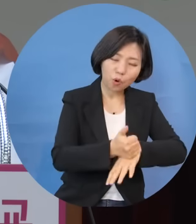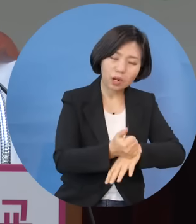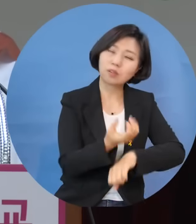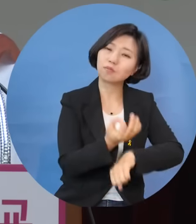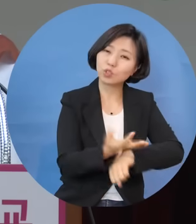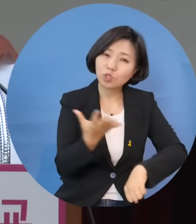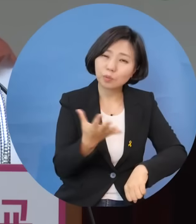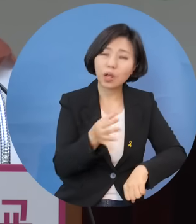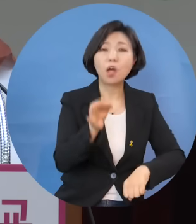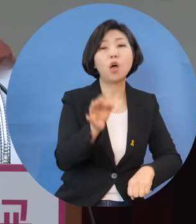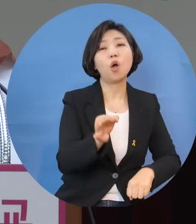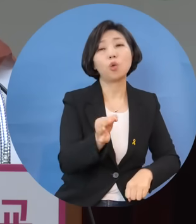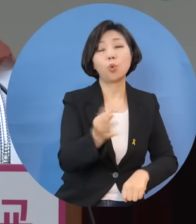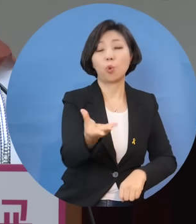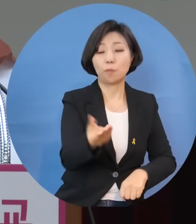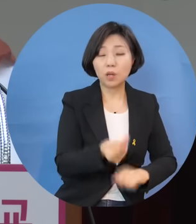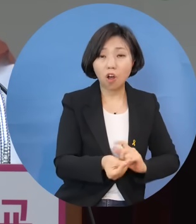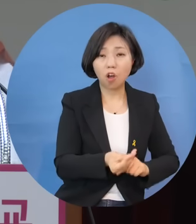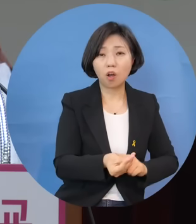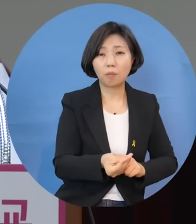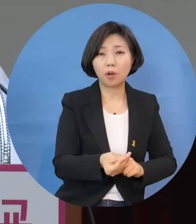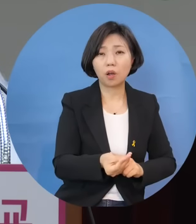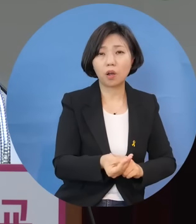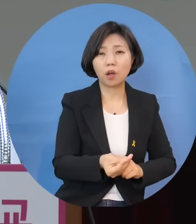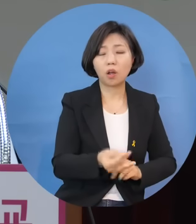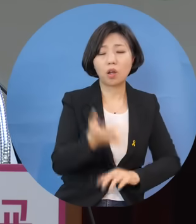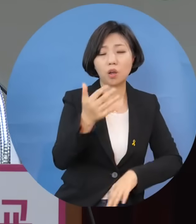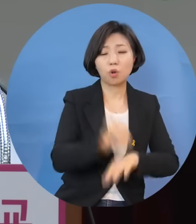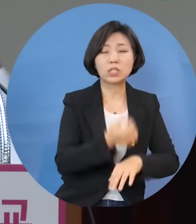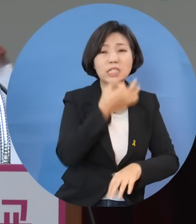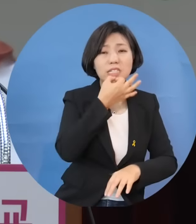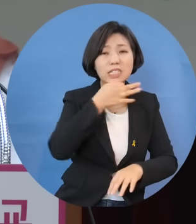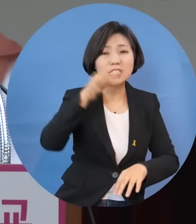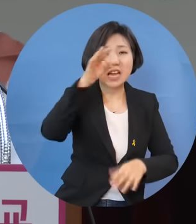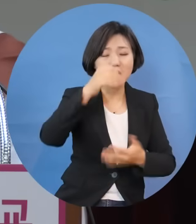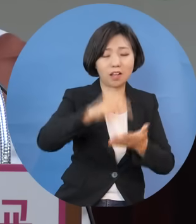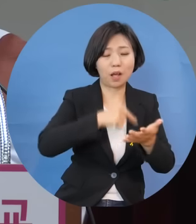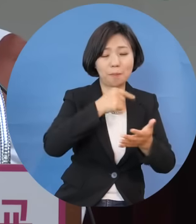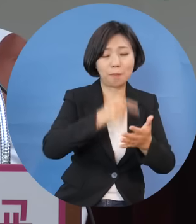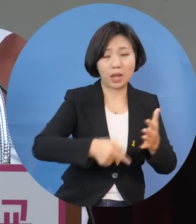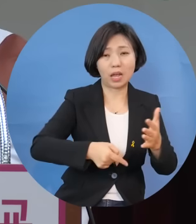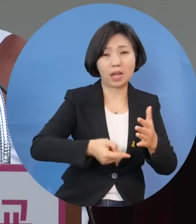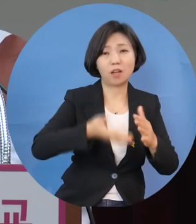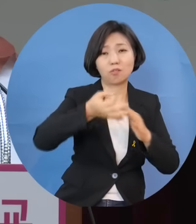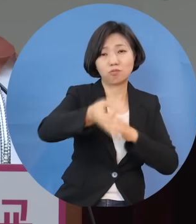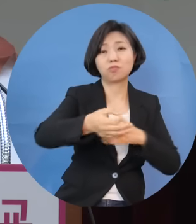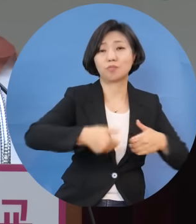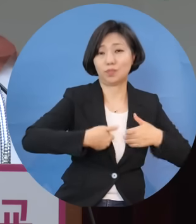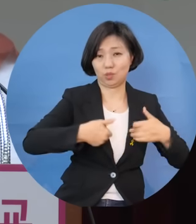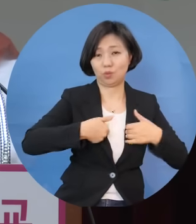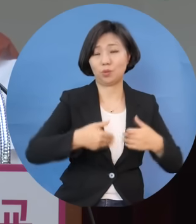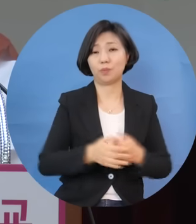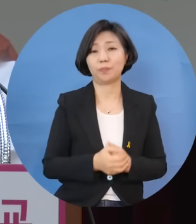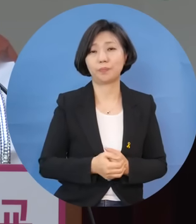돈을 빌렸으면 어떻게 해라? 이자를 쳐서 갚아라. 이런 생각을 가져야 돼요. 그러니까...